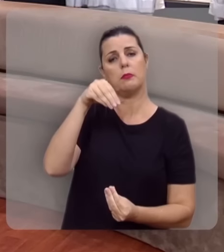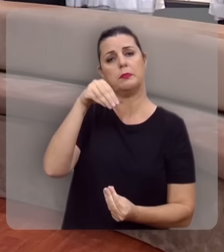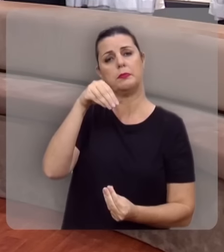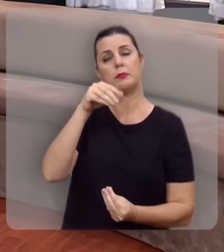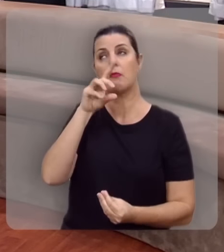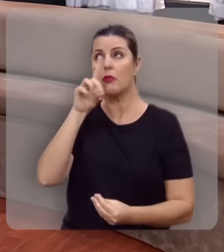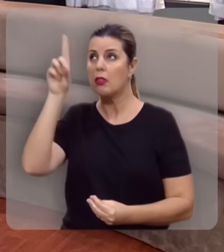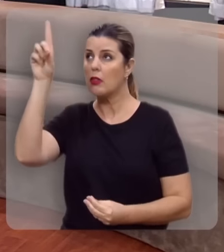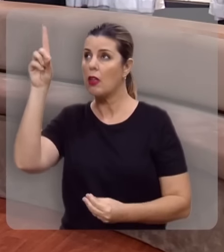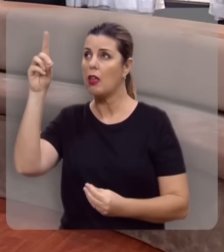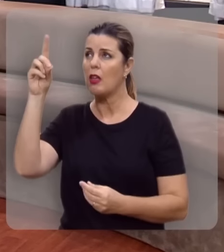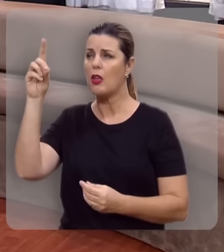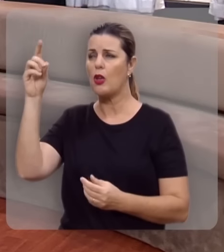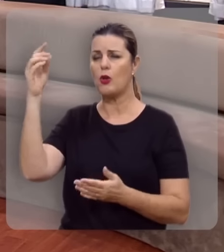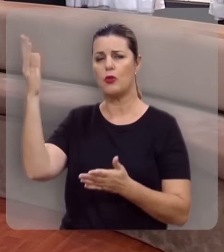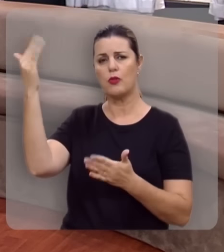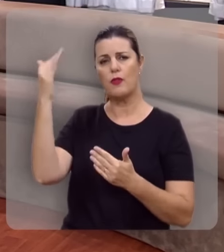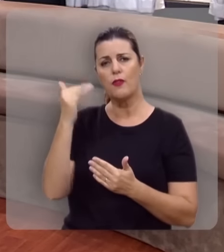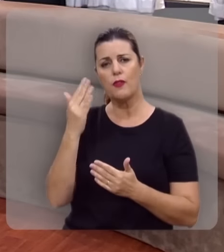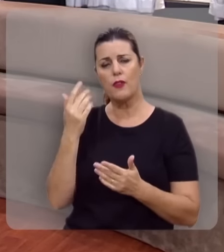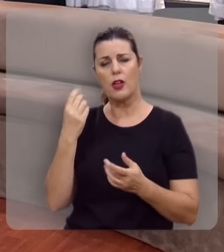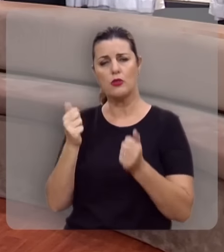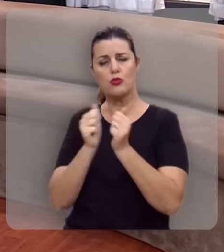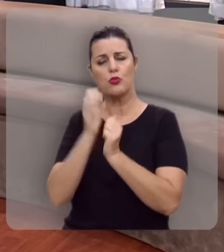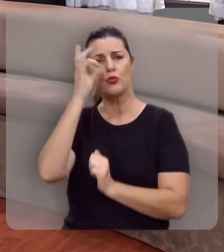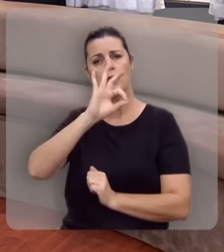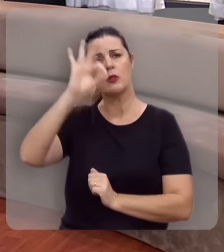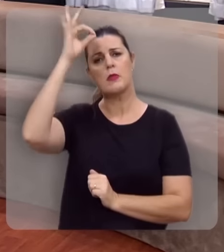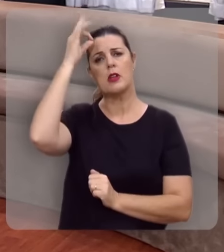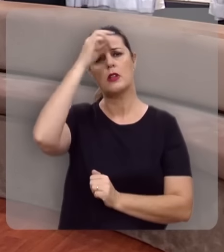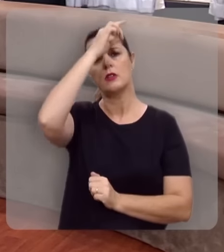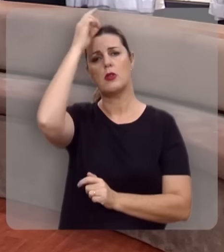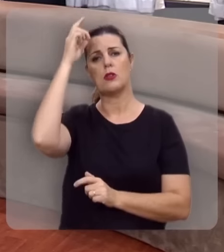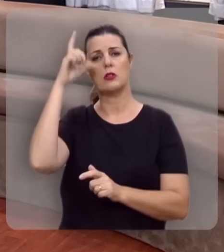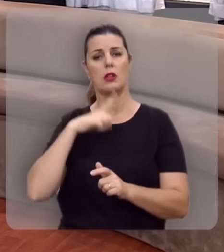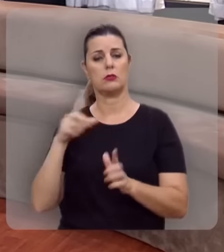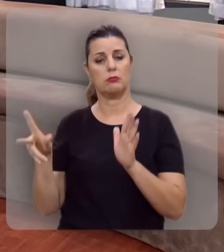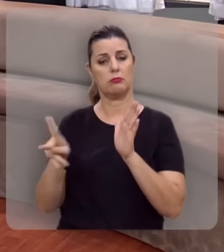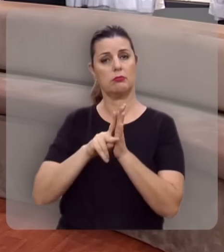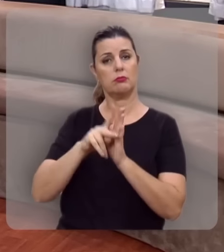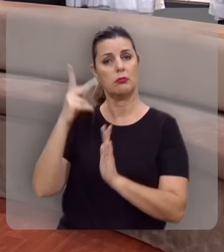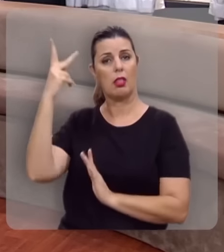é Deus quem nos sela com Espírito Santo, com propriedades exclusivas Dele,